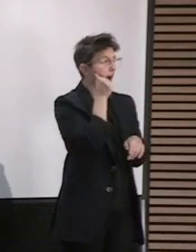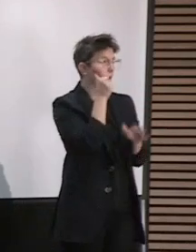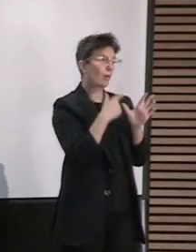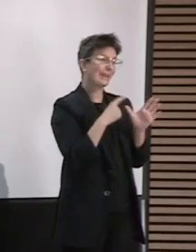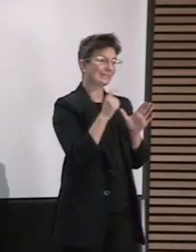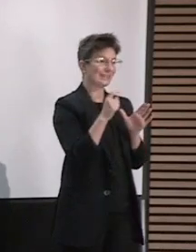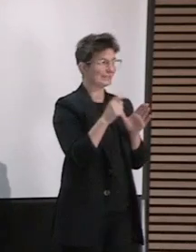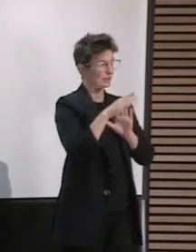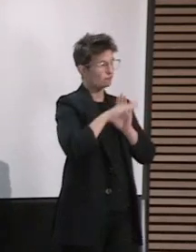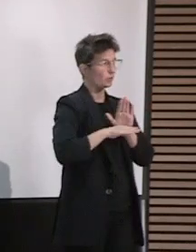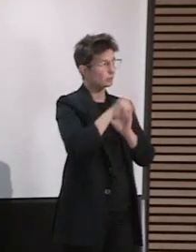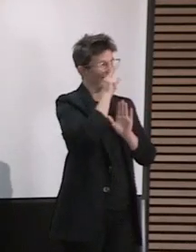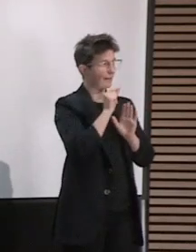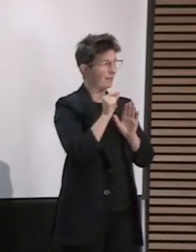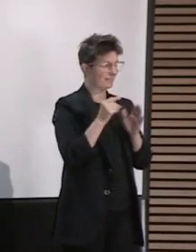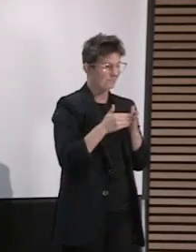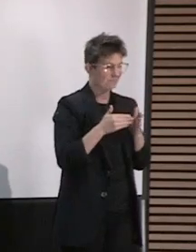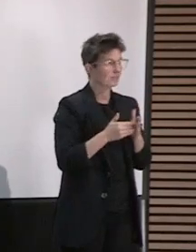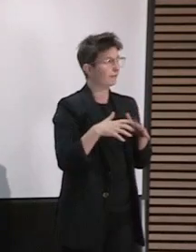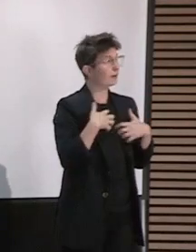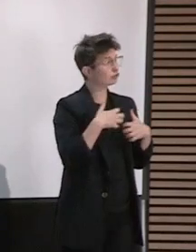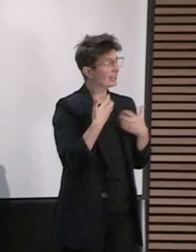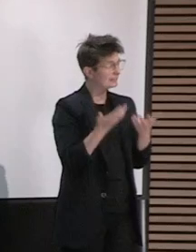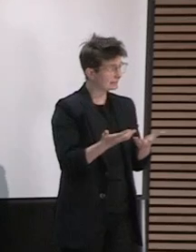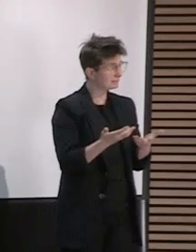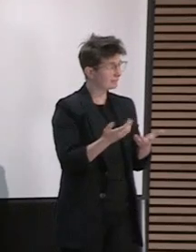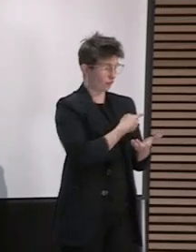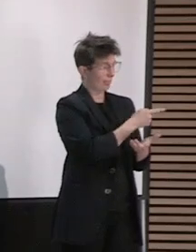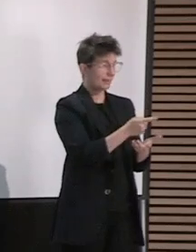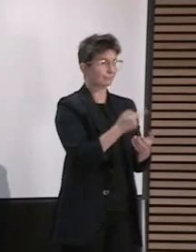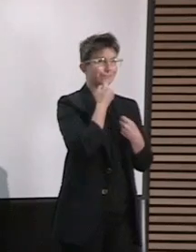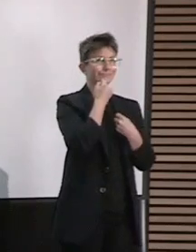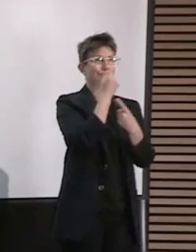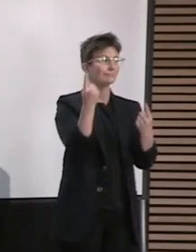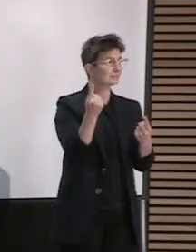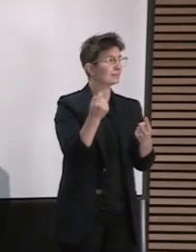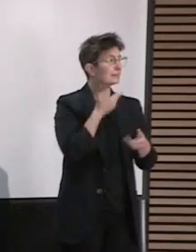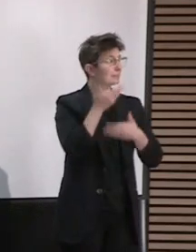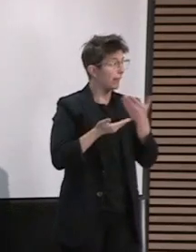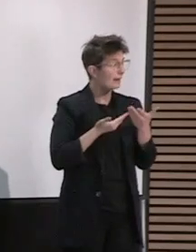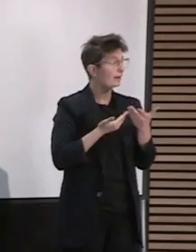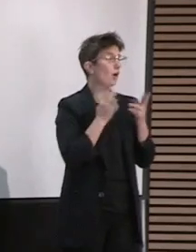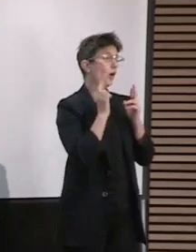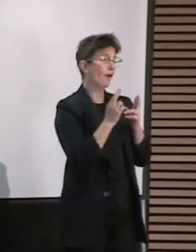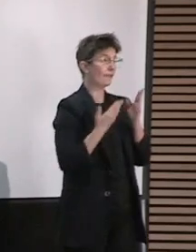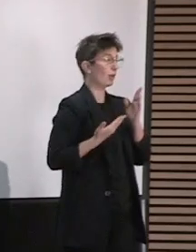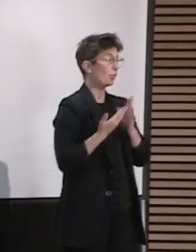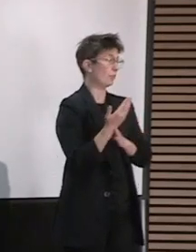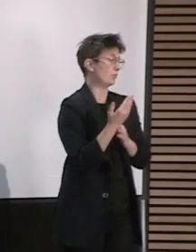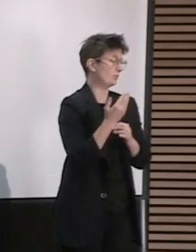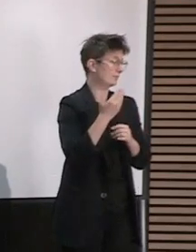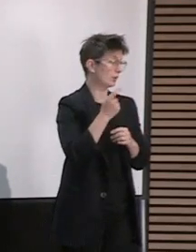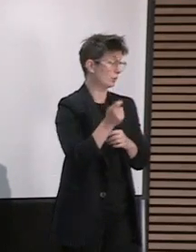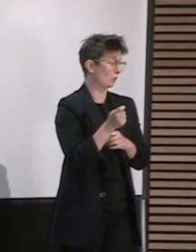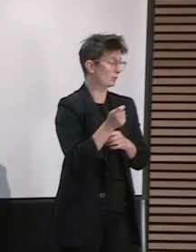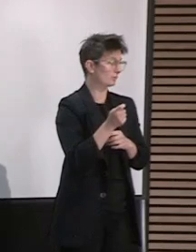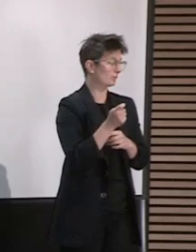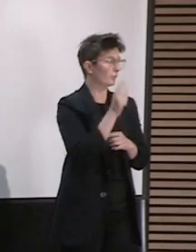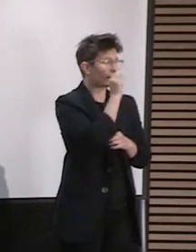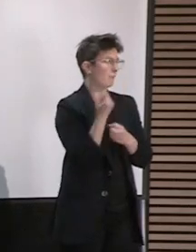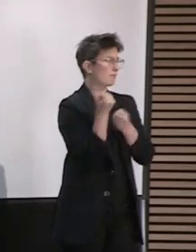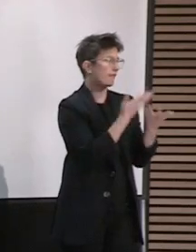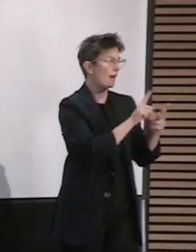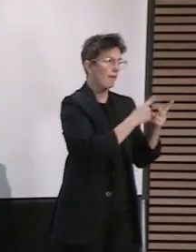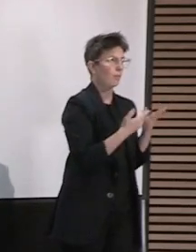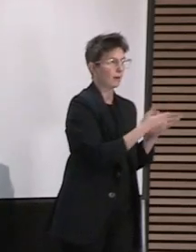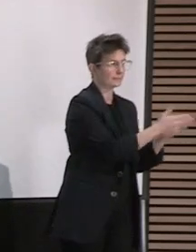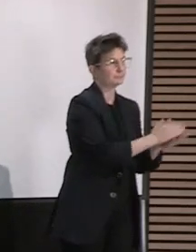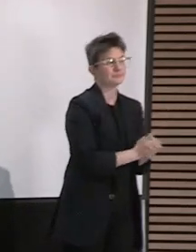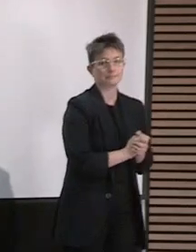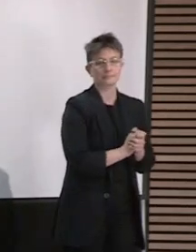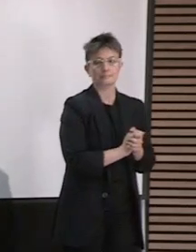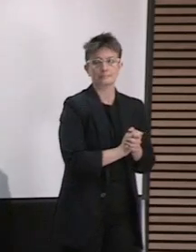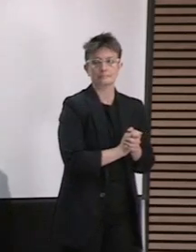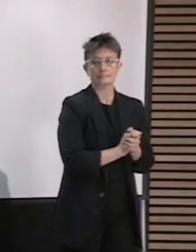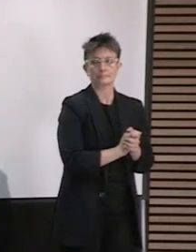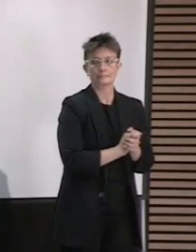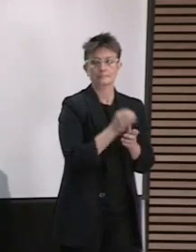tautoko kei reira. He etahi